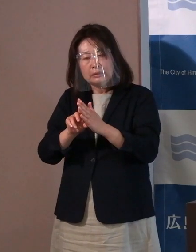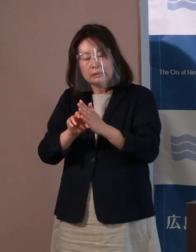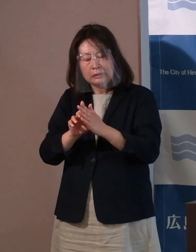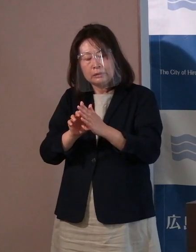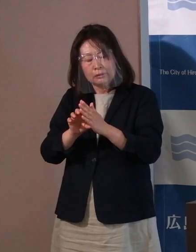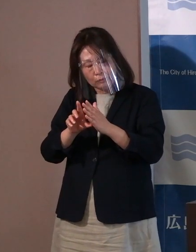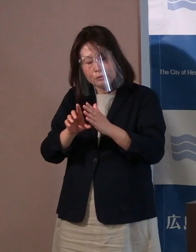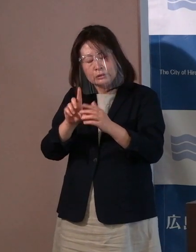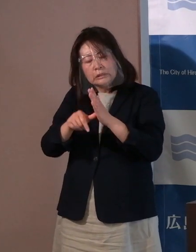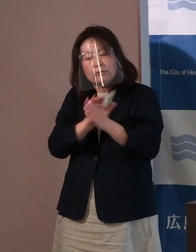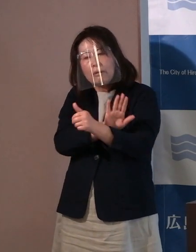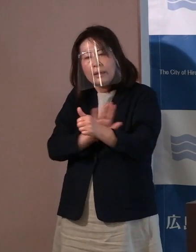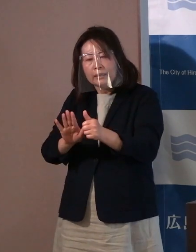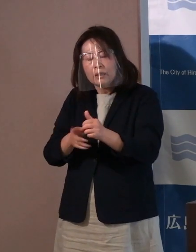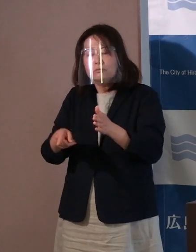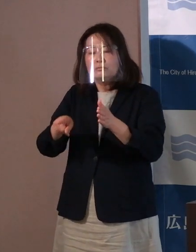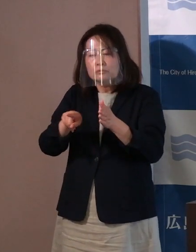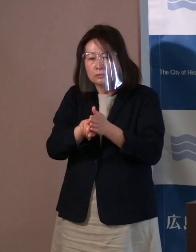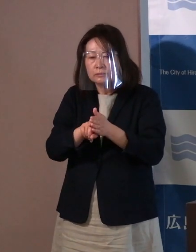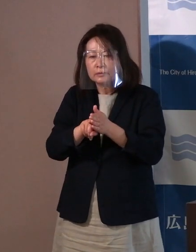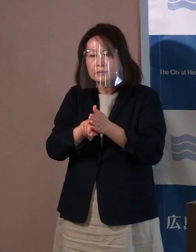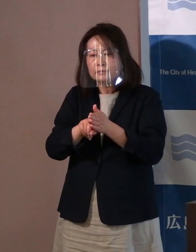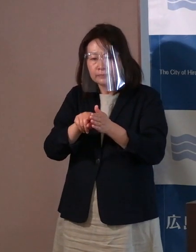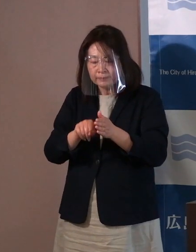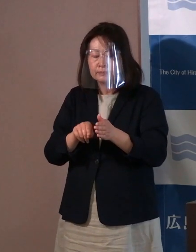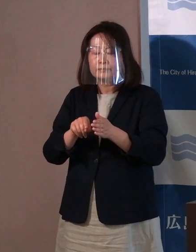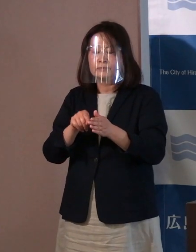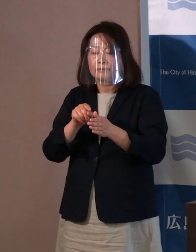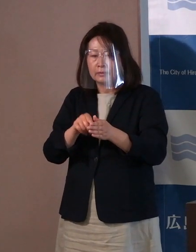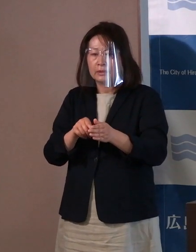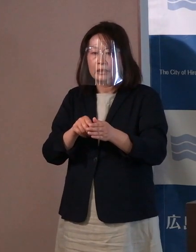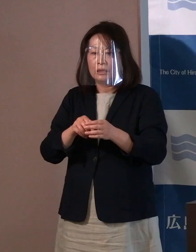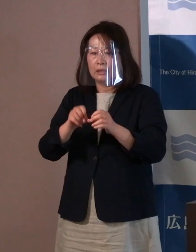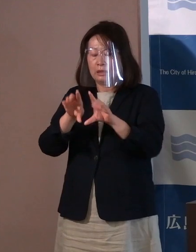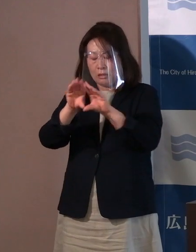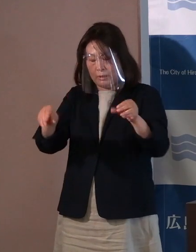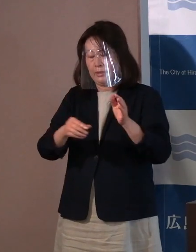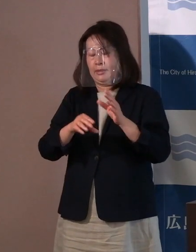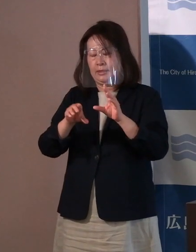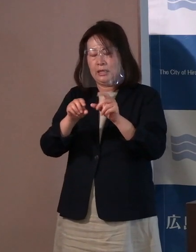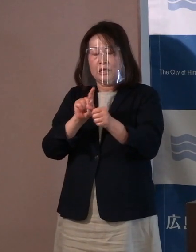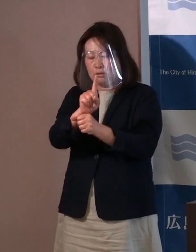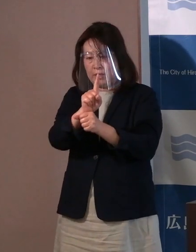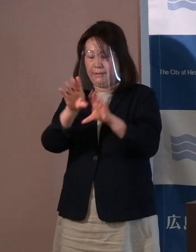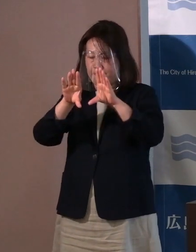｢核兵器廃絶に向けた訴え｣､ ｢平和への決意｣､